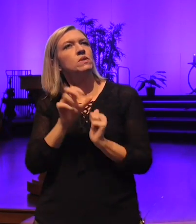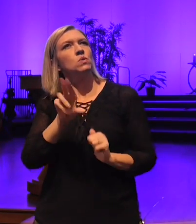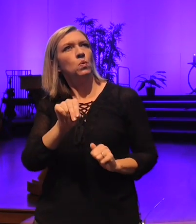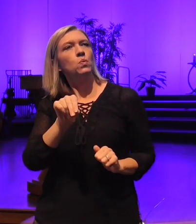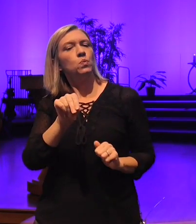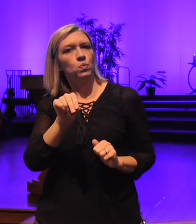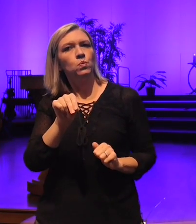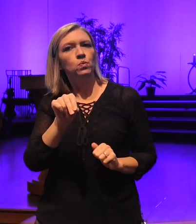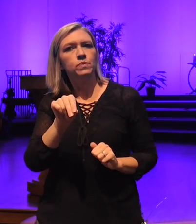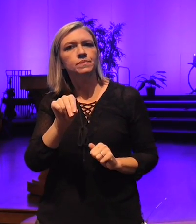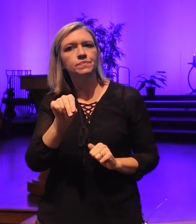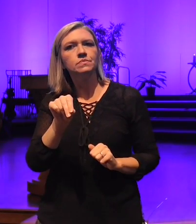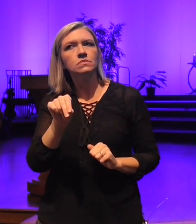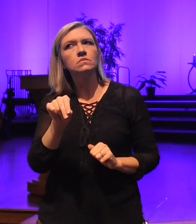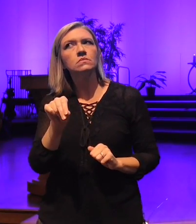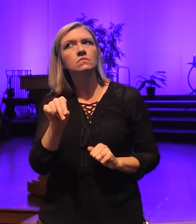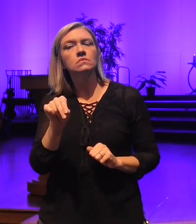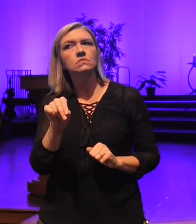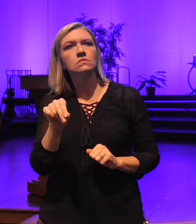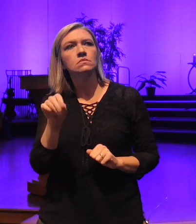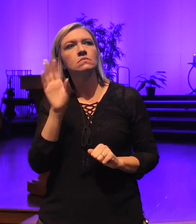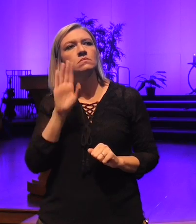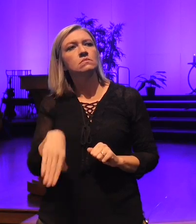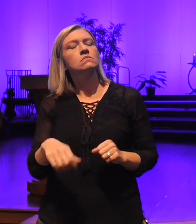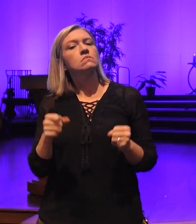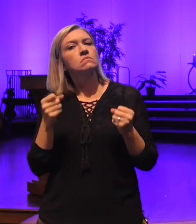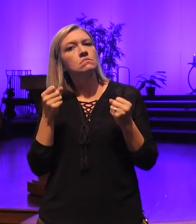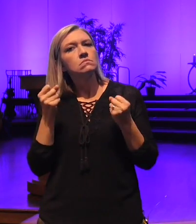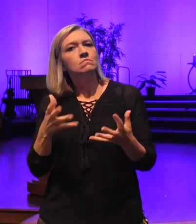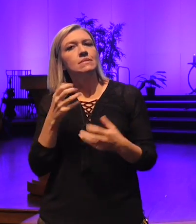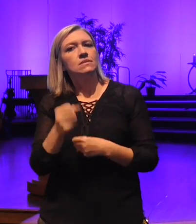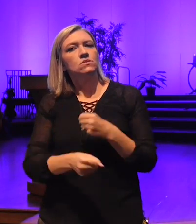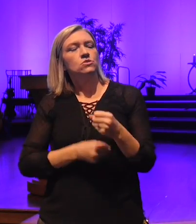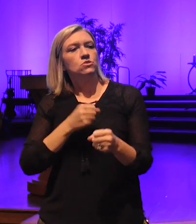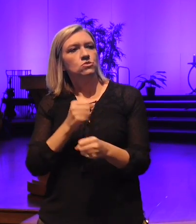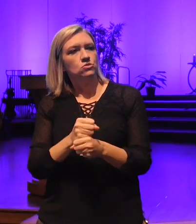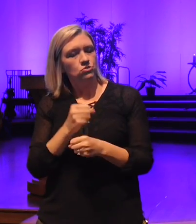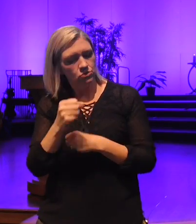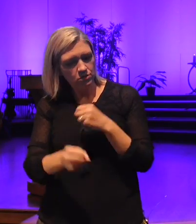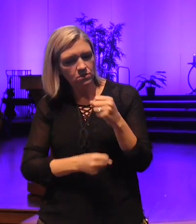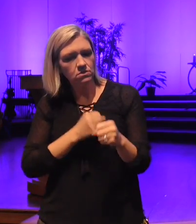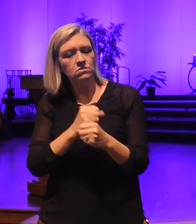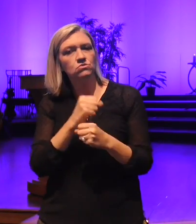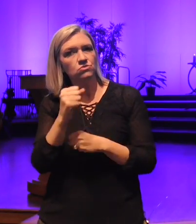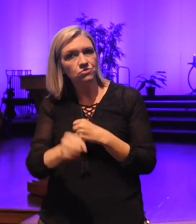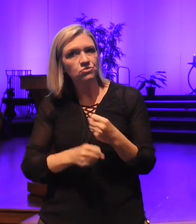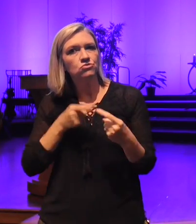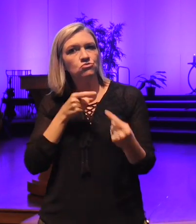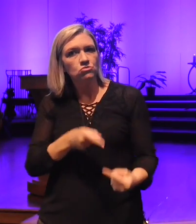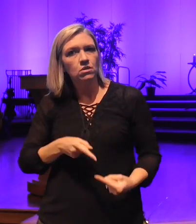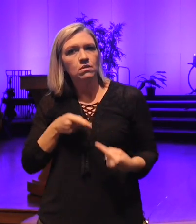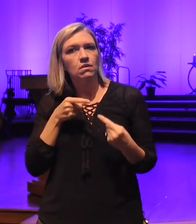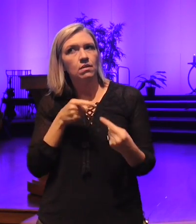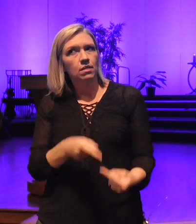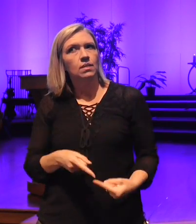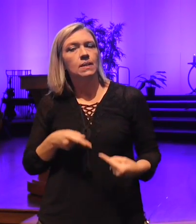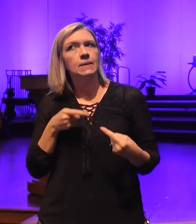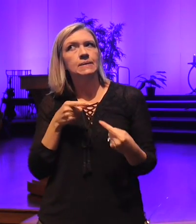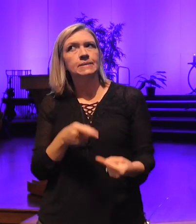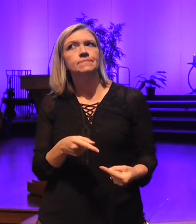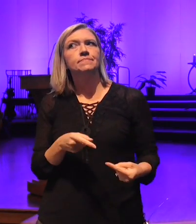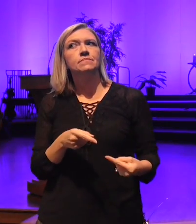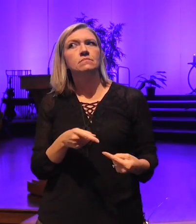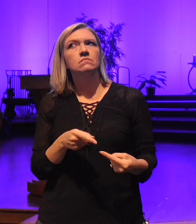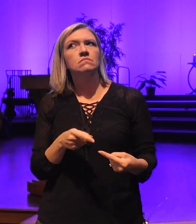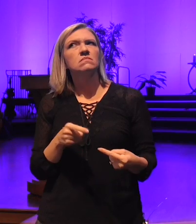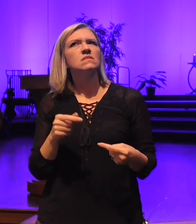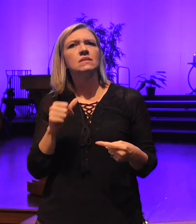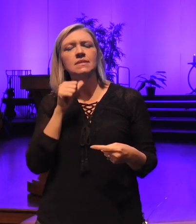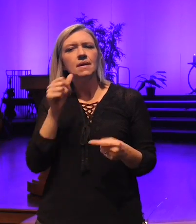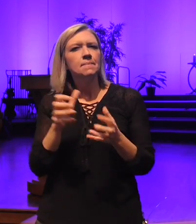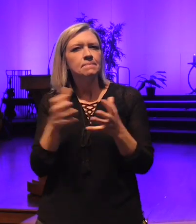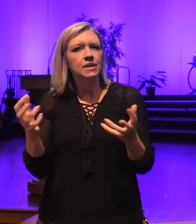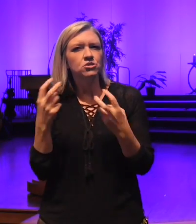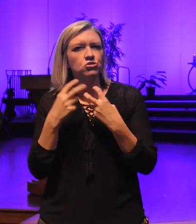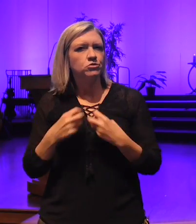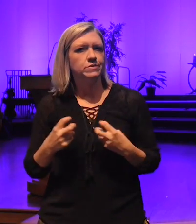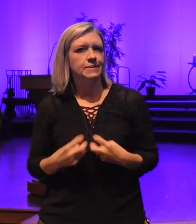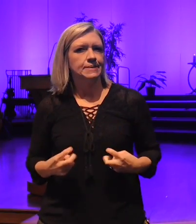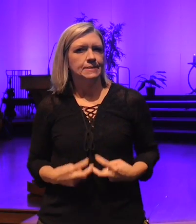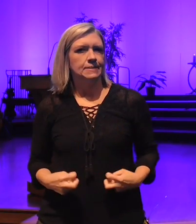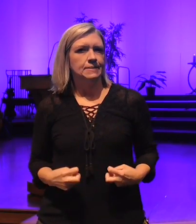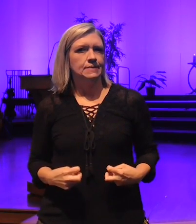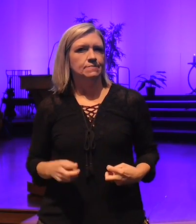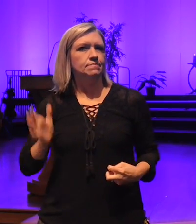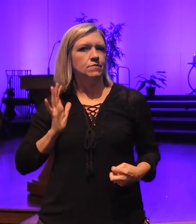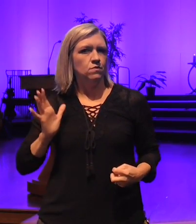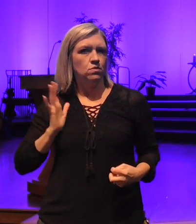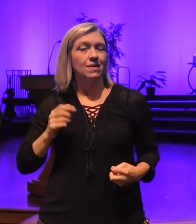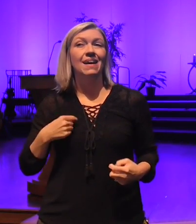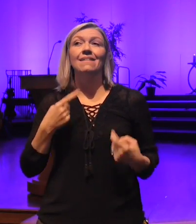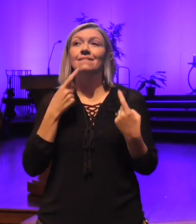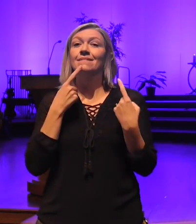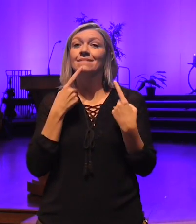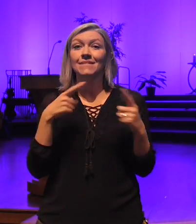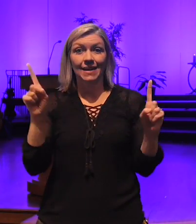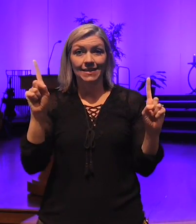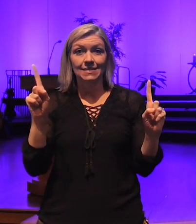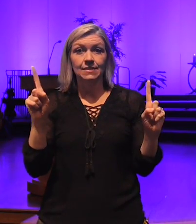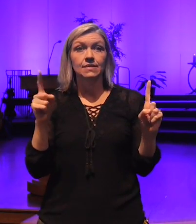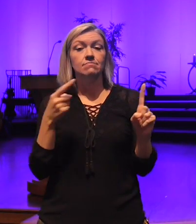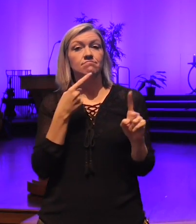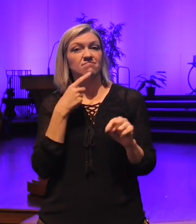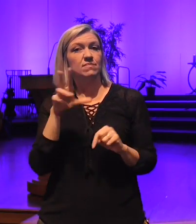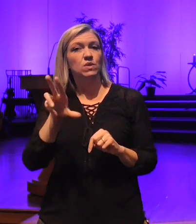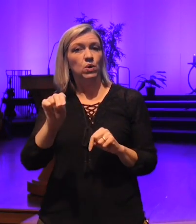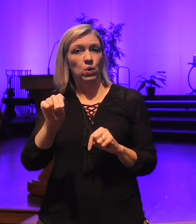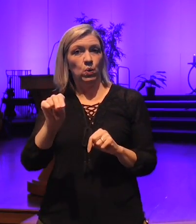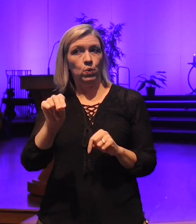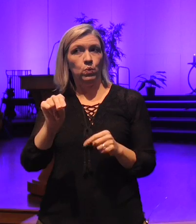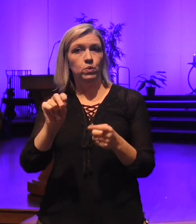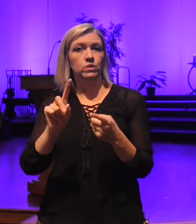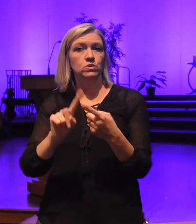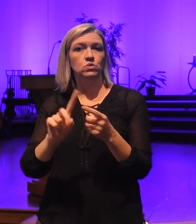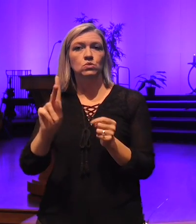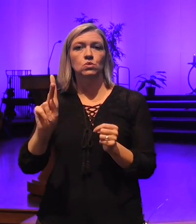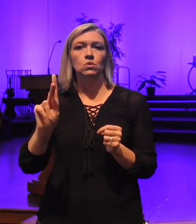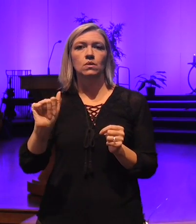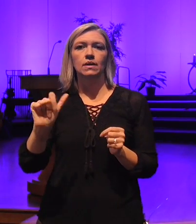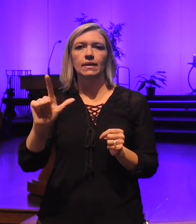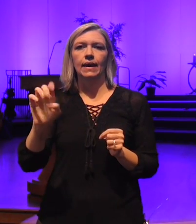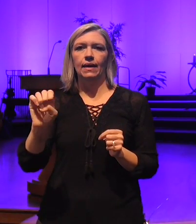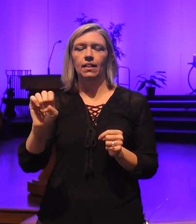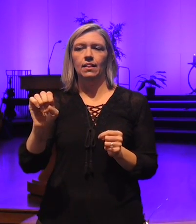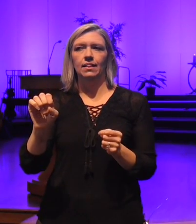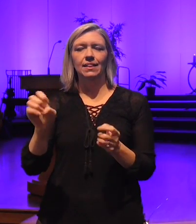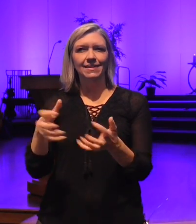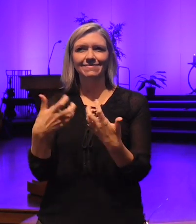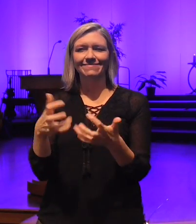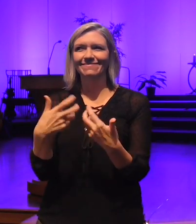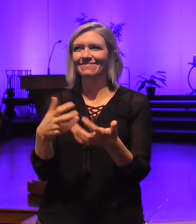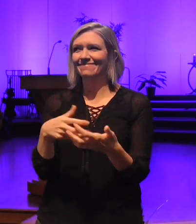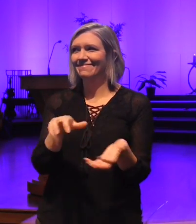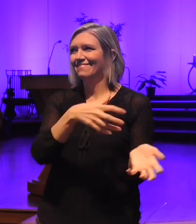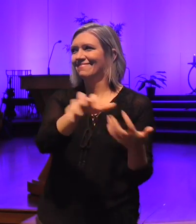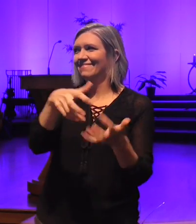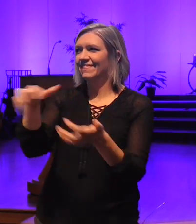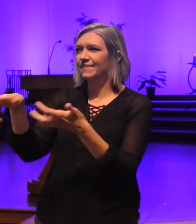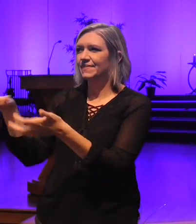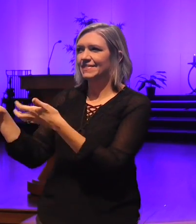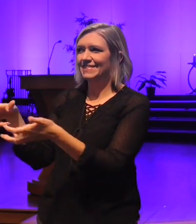, después de años de lucha y no poca introspección, finalmente he proclamado no a Kale